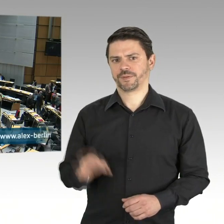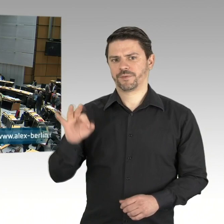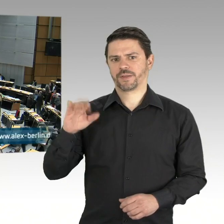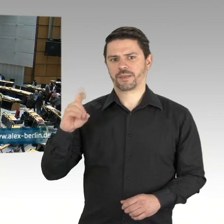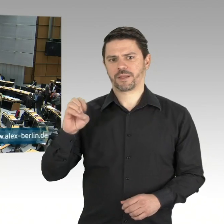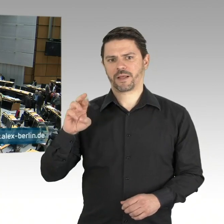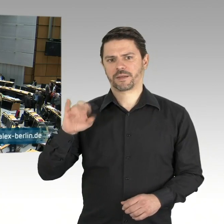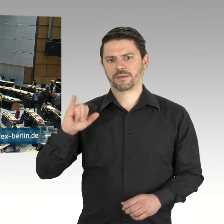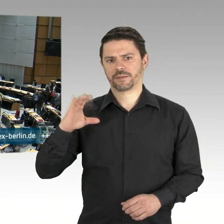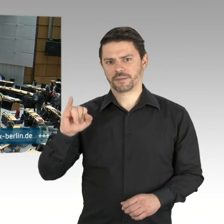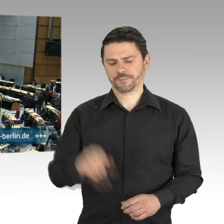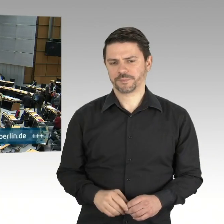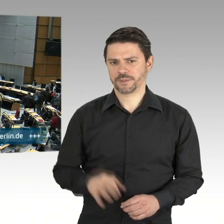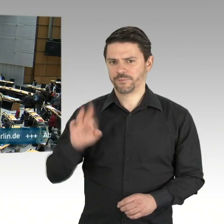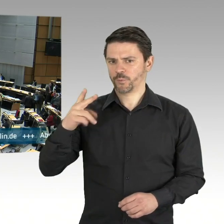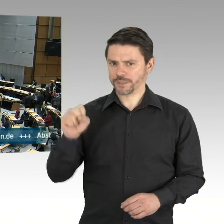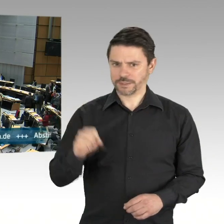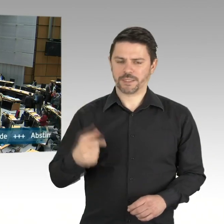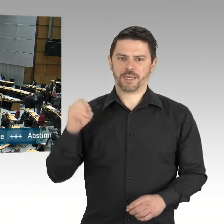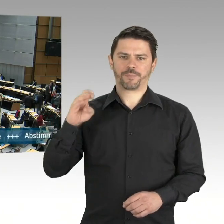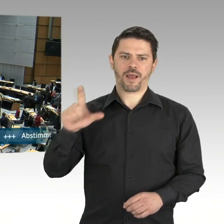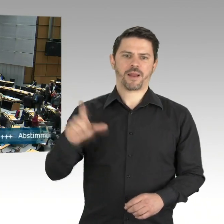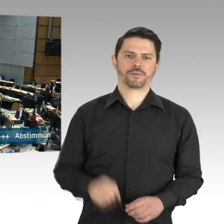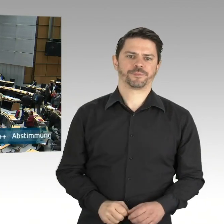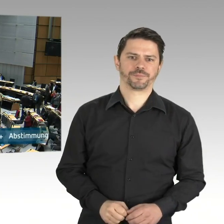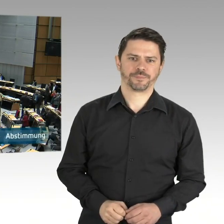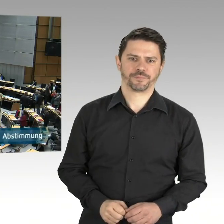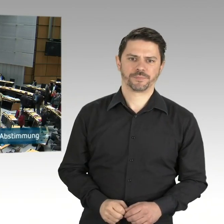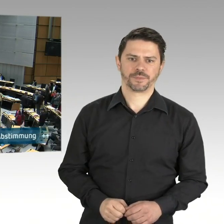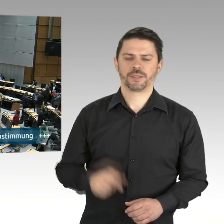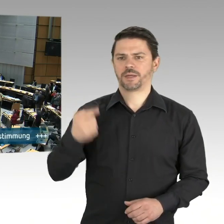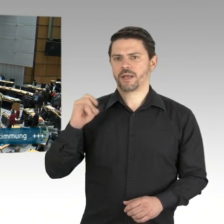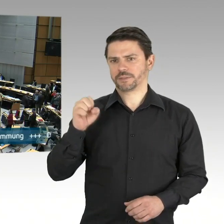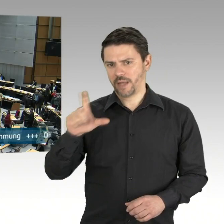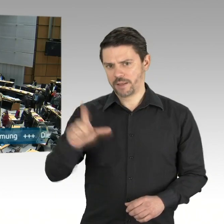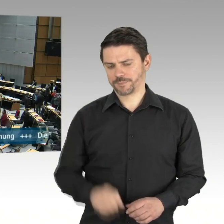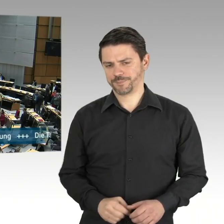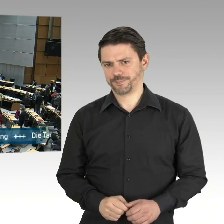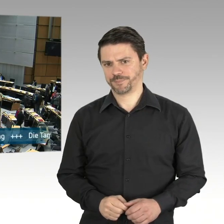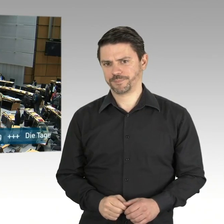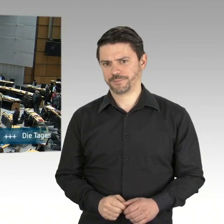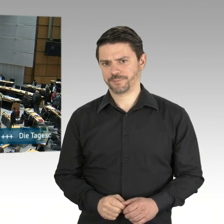Frau Silke Gebel. Herr Andreas Geisel. Frau Katalin Gennburg.